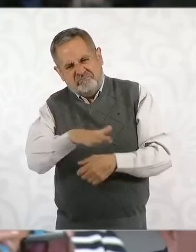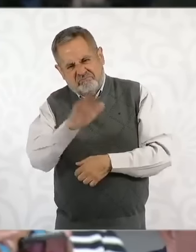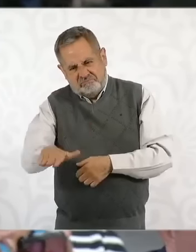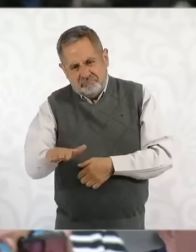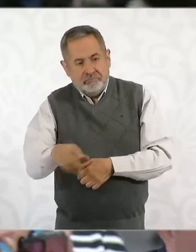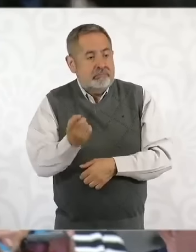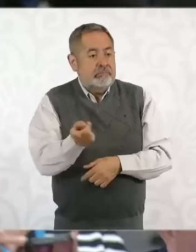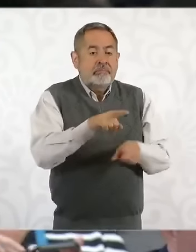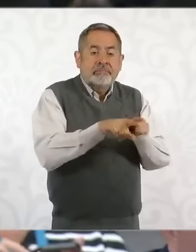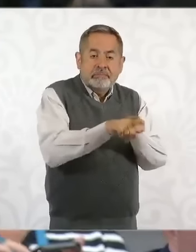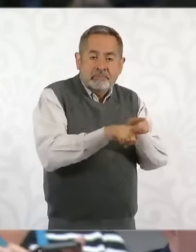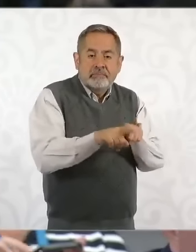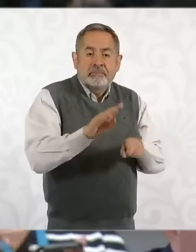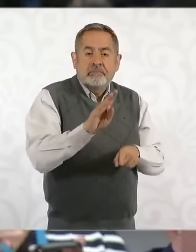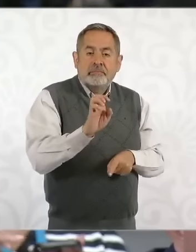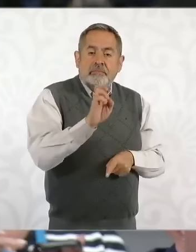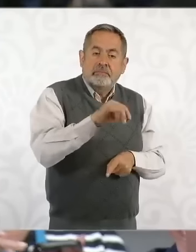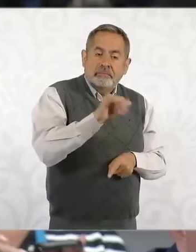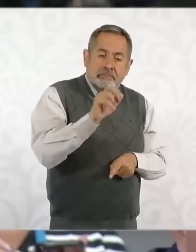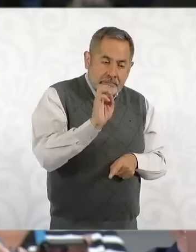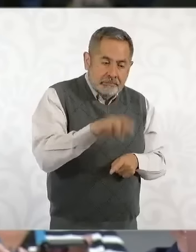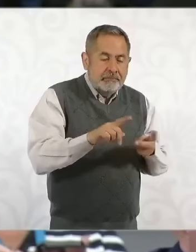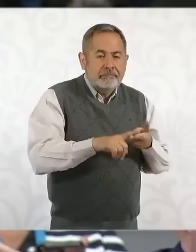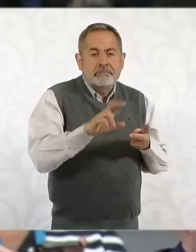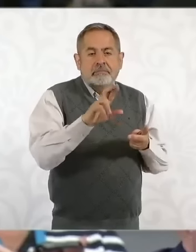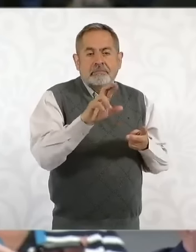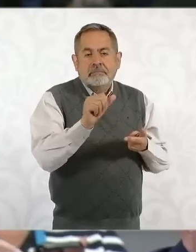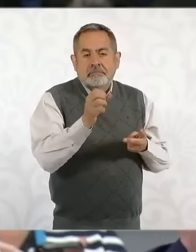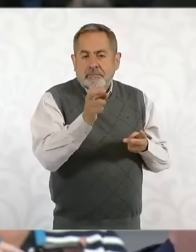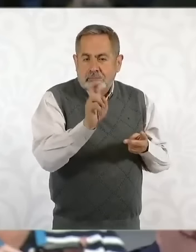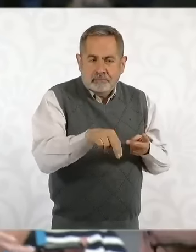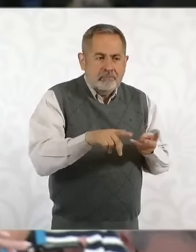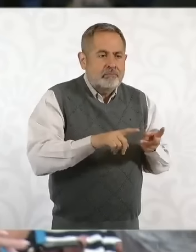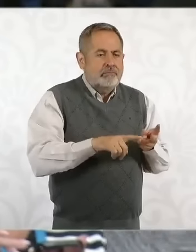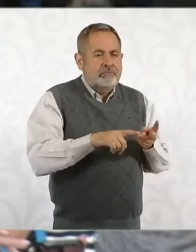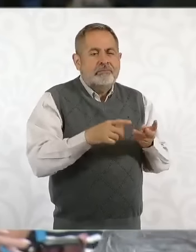hermanos Benjamín Ramón y Javier Arellano Félix. Eh, ya que retomando el tema de declaración del